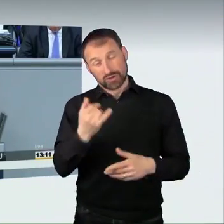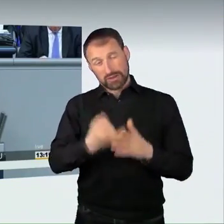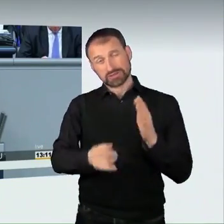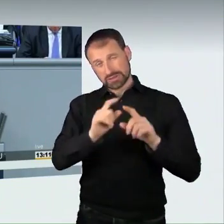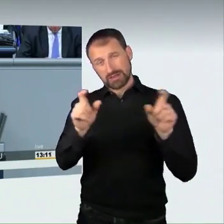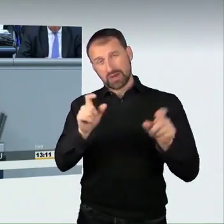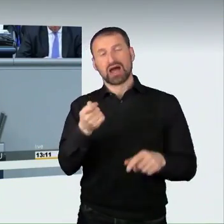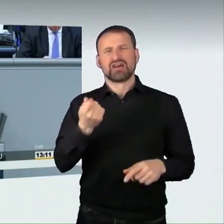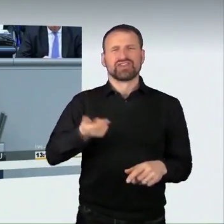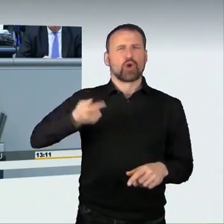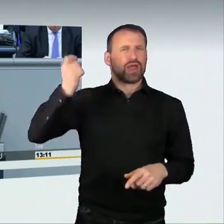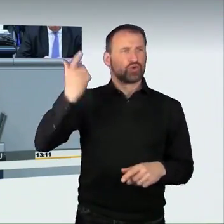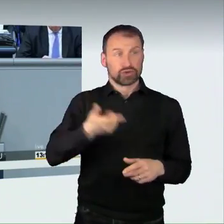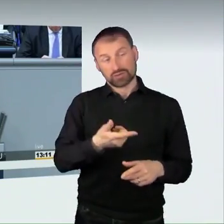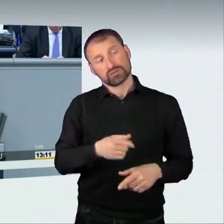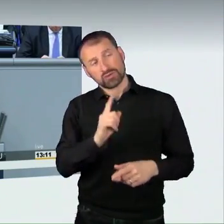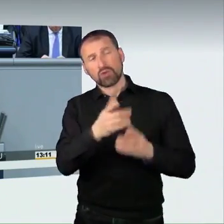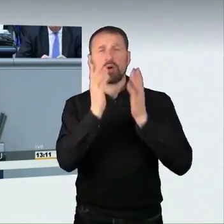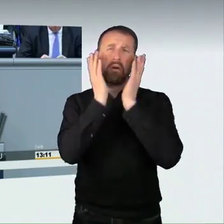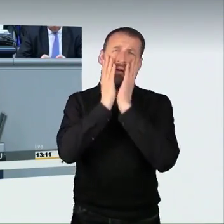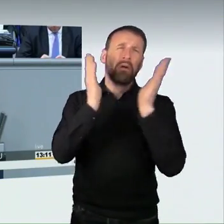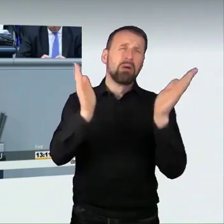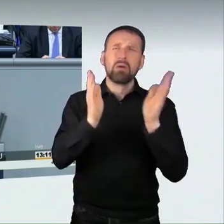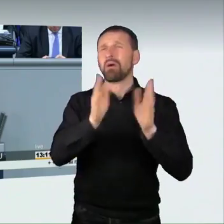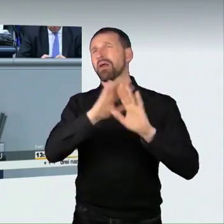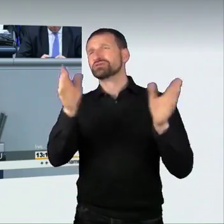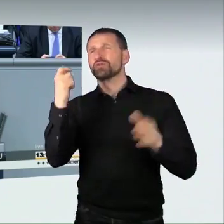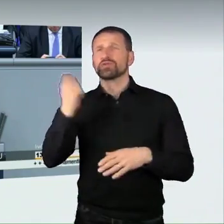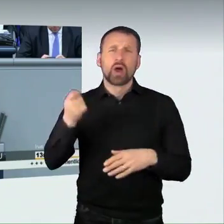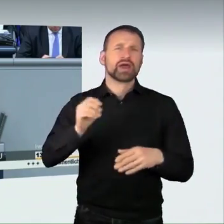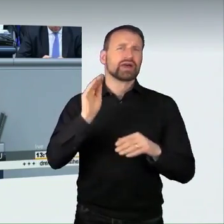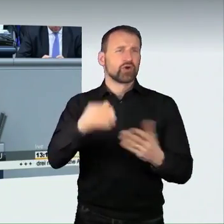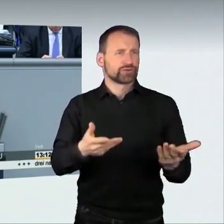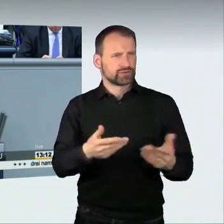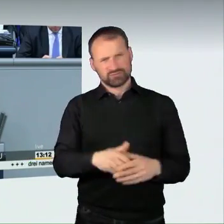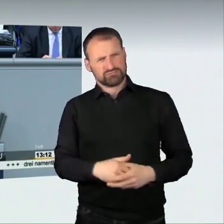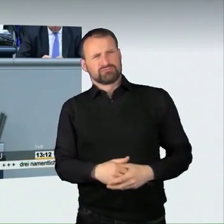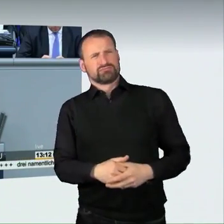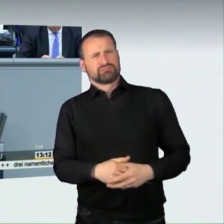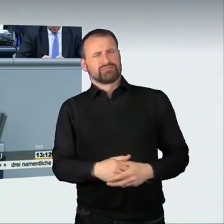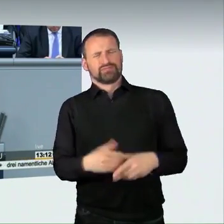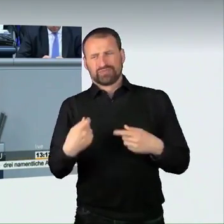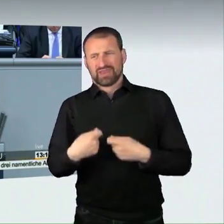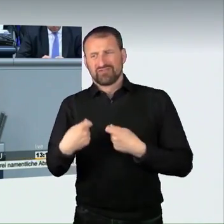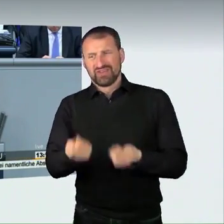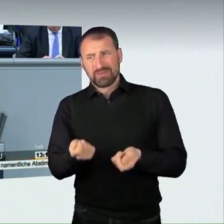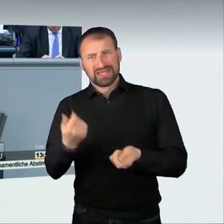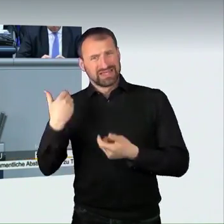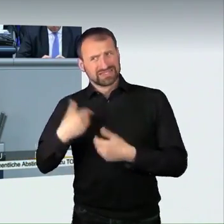auch hier gab es Krokodilstränen, und es wurde gesagt, wie teuer das Ganze geworden ist. Hier muss man doch der Vermieterseite ein Stück weit entgegenkommen.